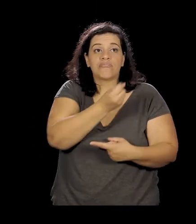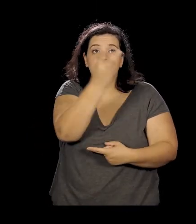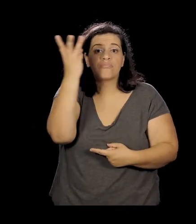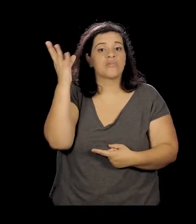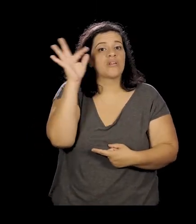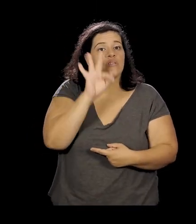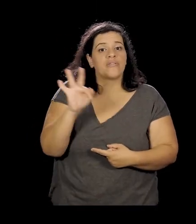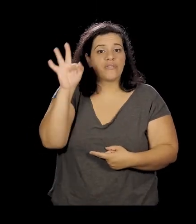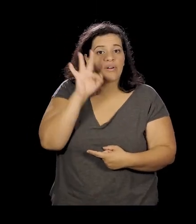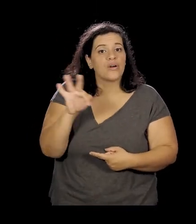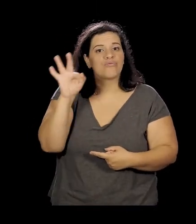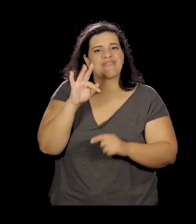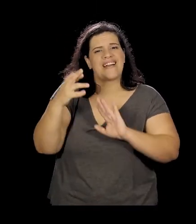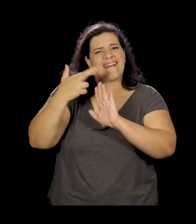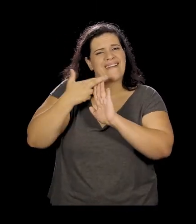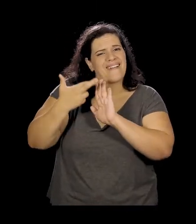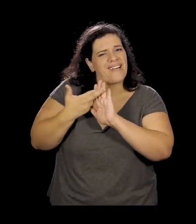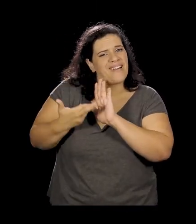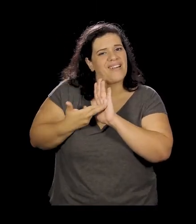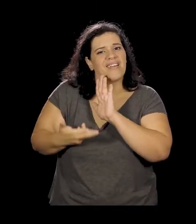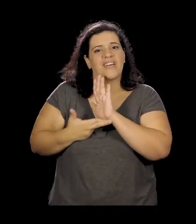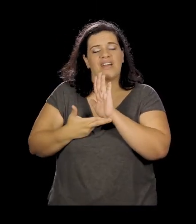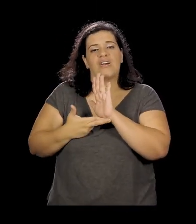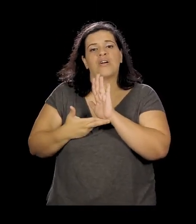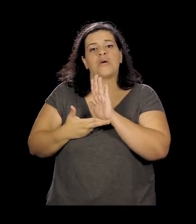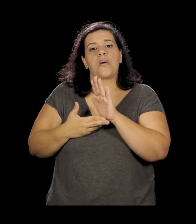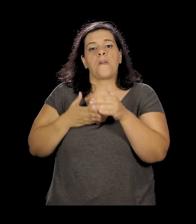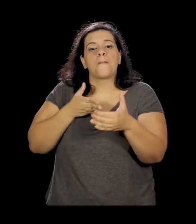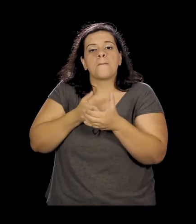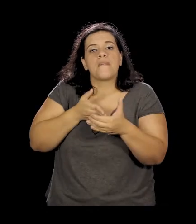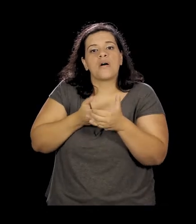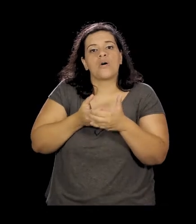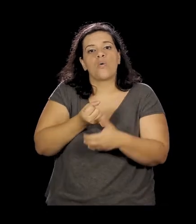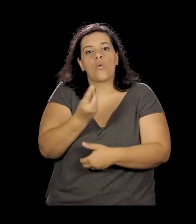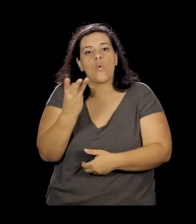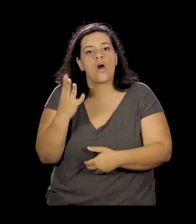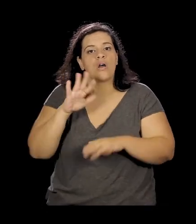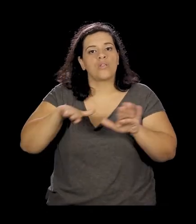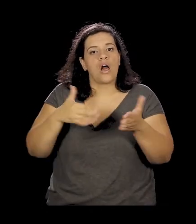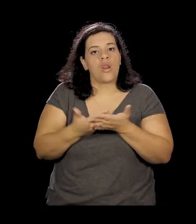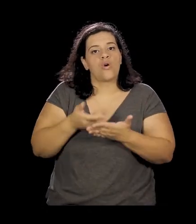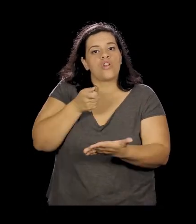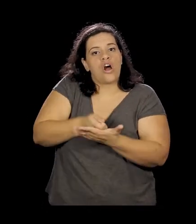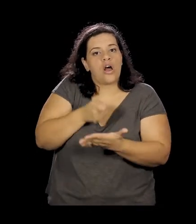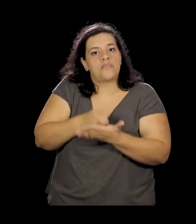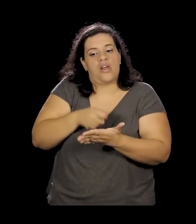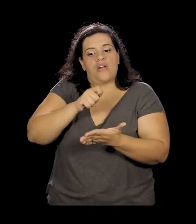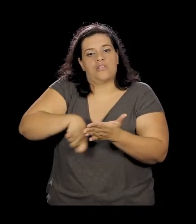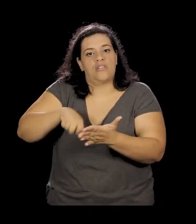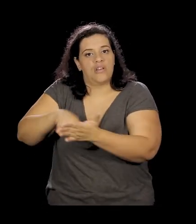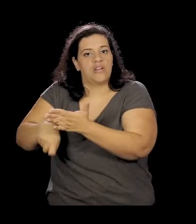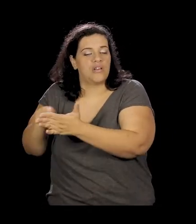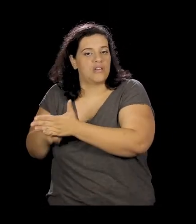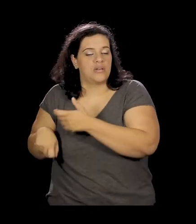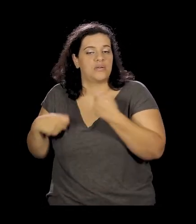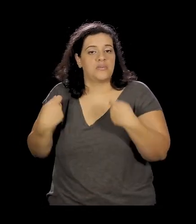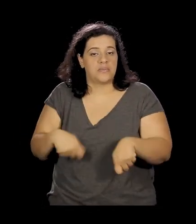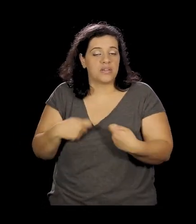porque muitas universidades têm regras sobre um número mínimo de alunos que têm de se inscrever numa aula.